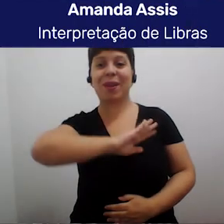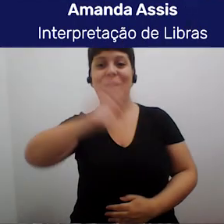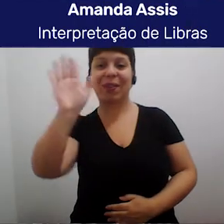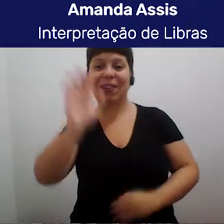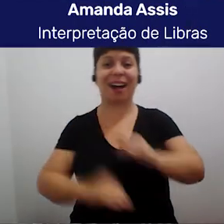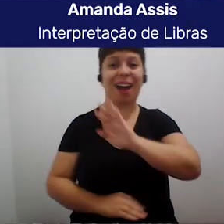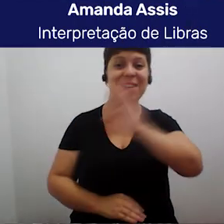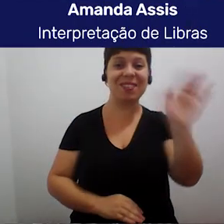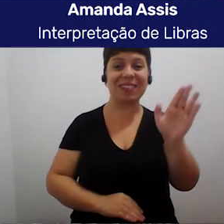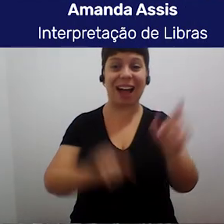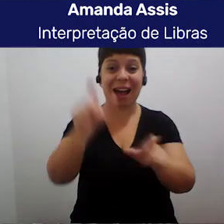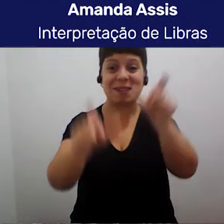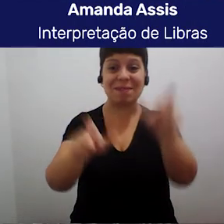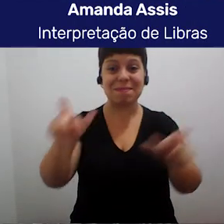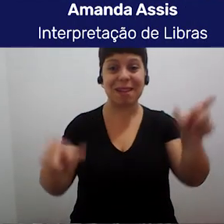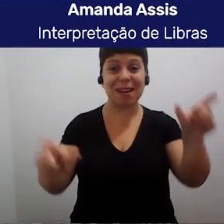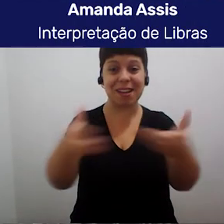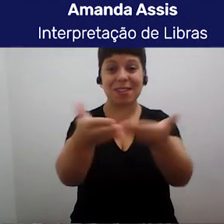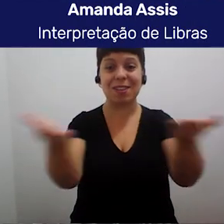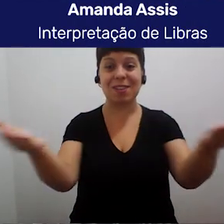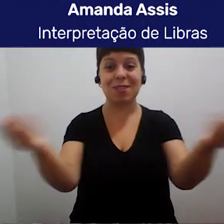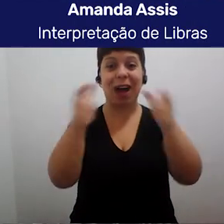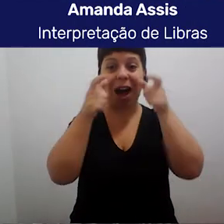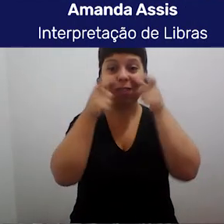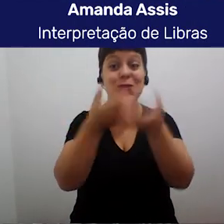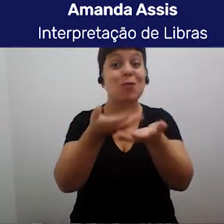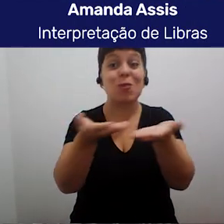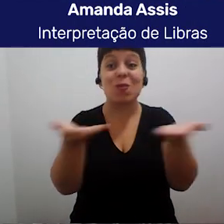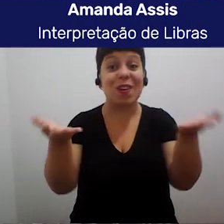Olá, olá, pessoas que estão nos assistindo,